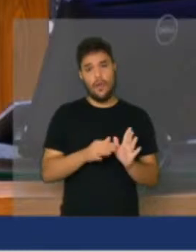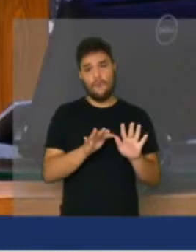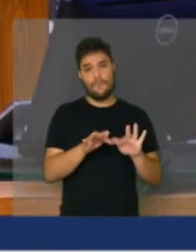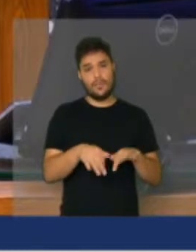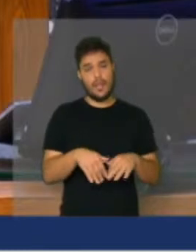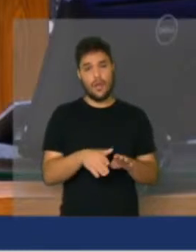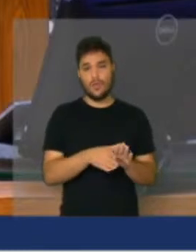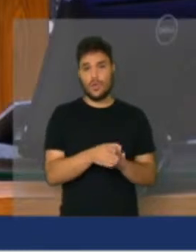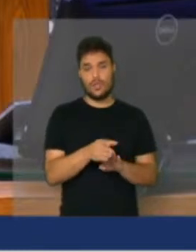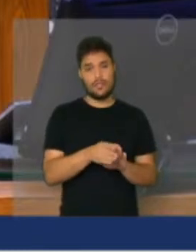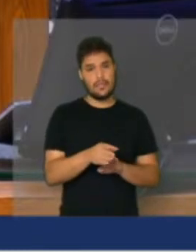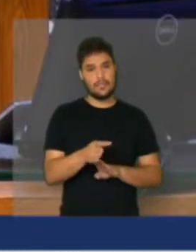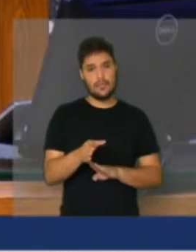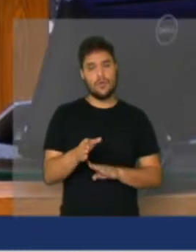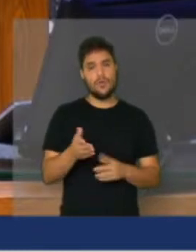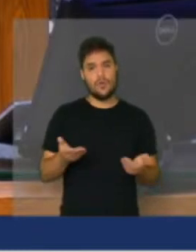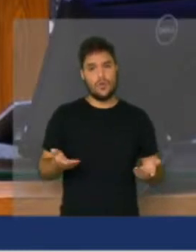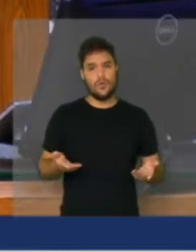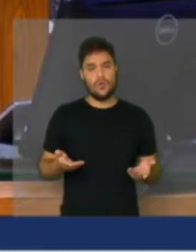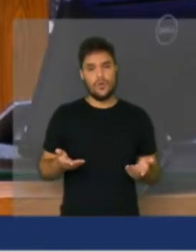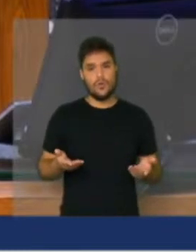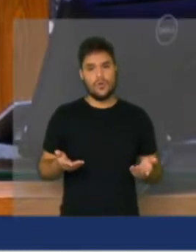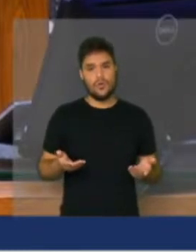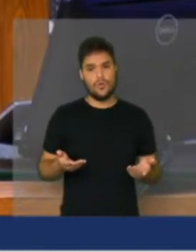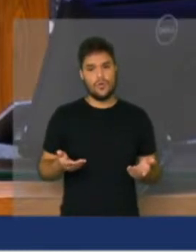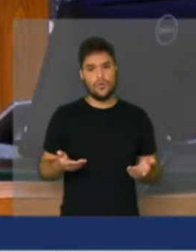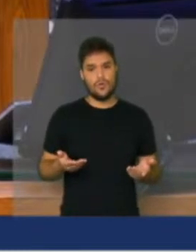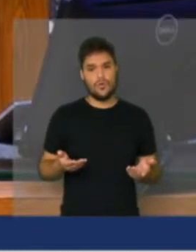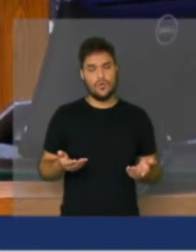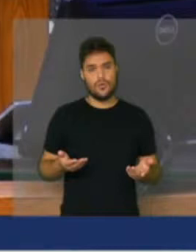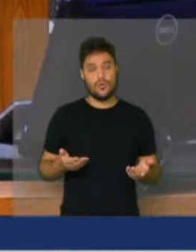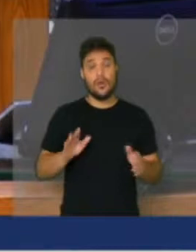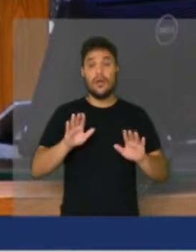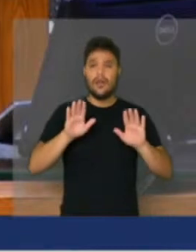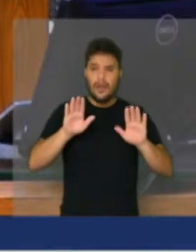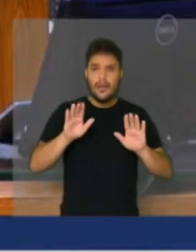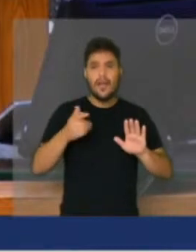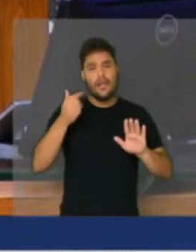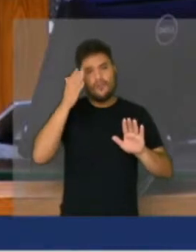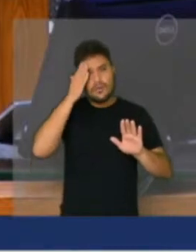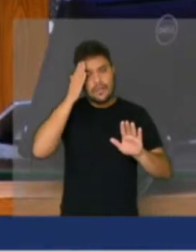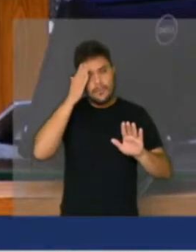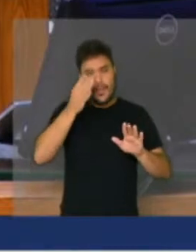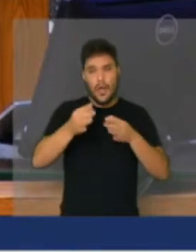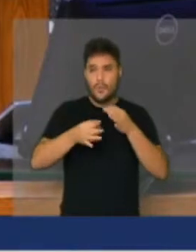BEM, TUDO BEM. EU VOU OUVIR A TODOS ENTÃO. [DEPUTADO]: A GENTE ESTÁ DANDO UM TEMPO É OPOSIÇÃO PARA... PARA A CONSTRUÇÃO DE UM ACORDO MAS